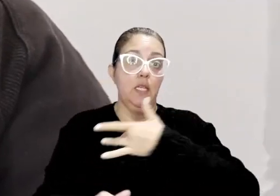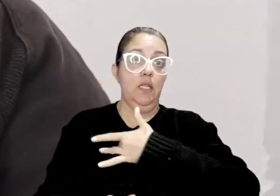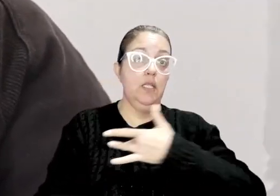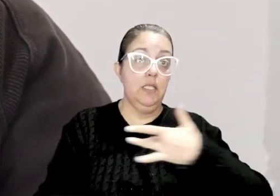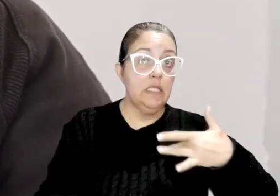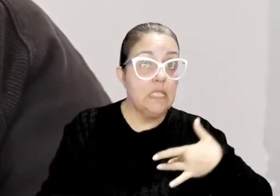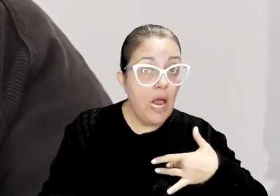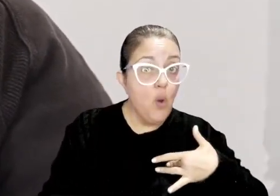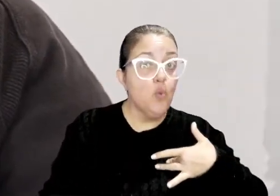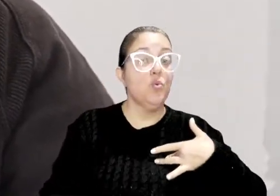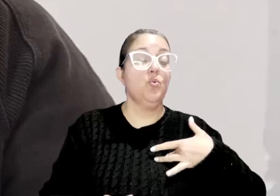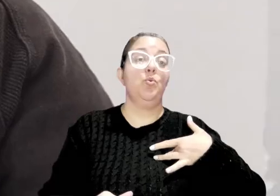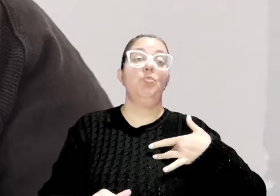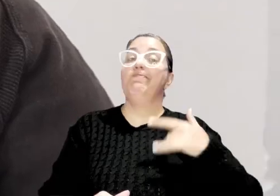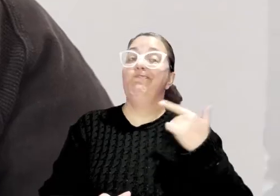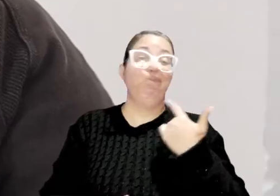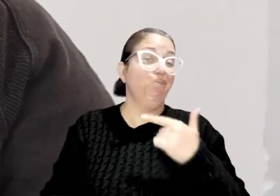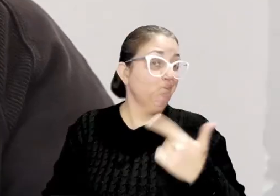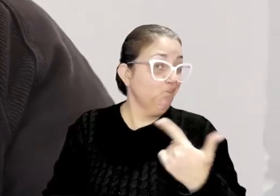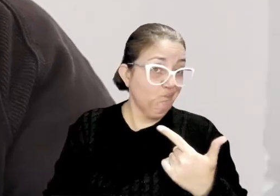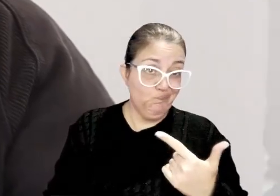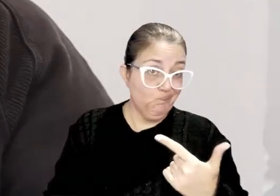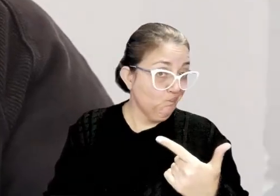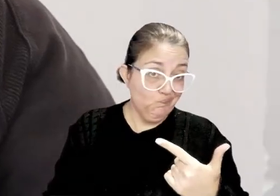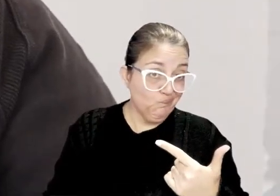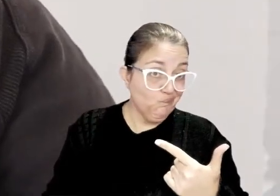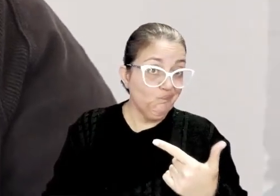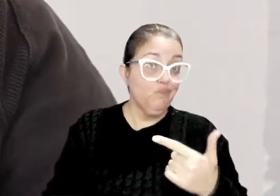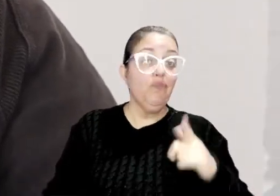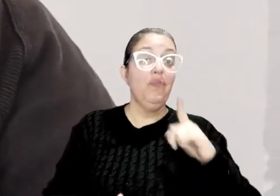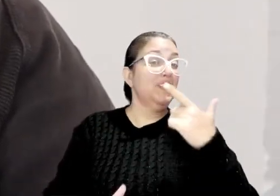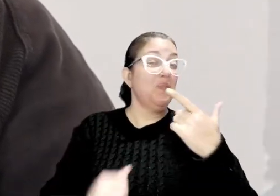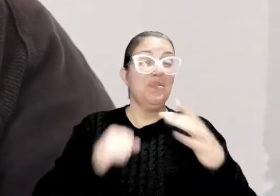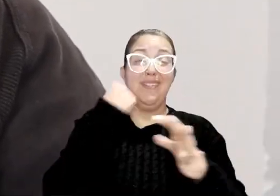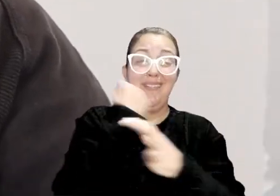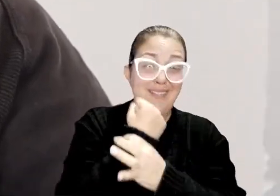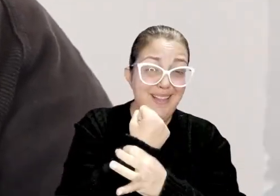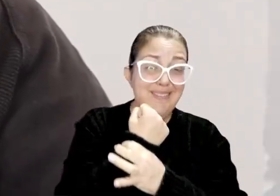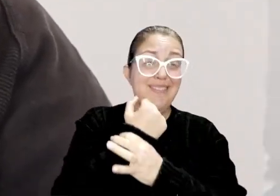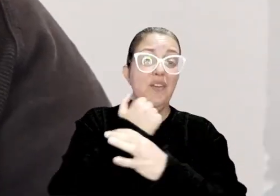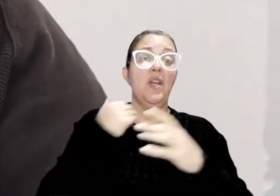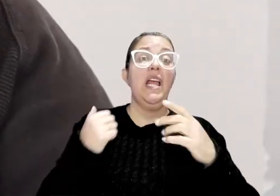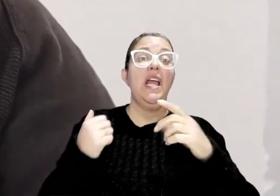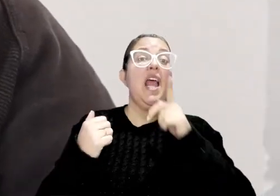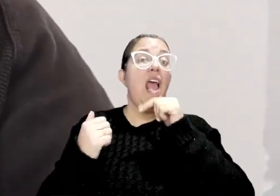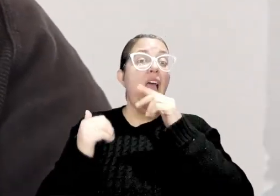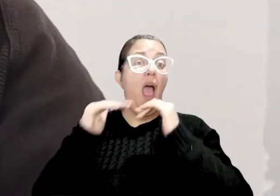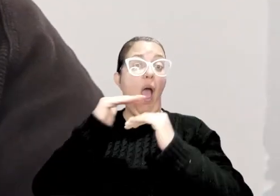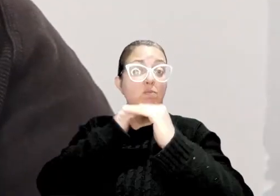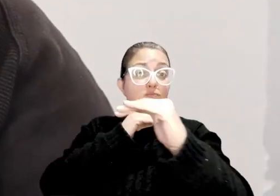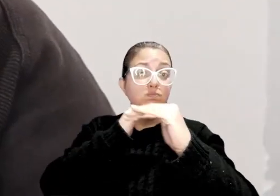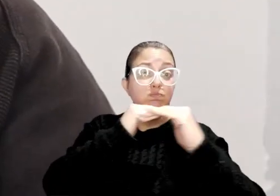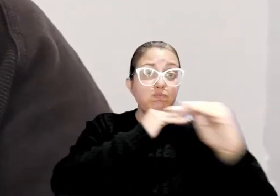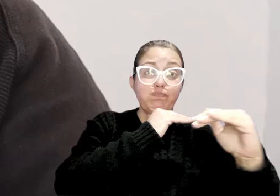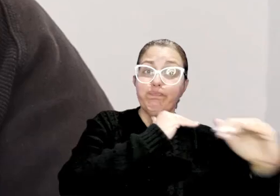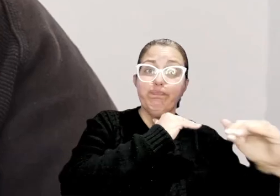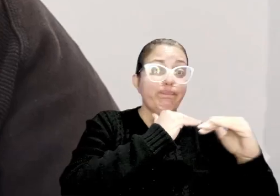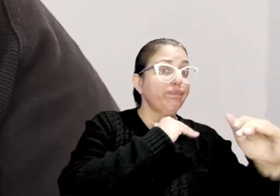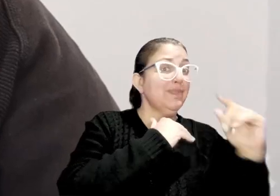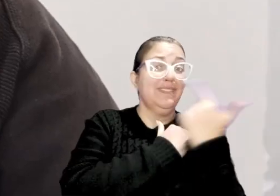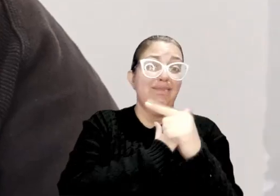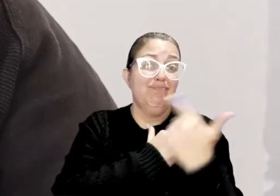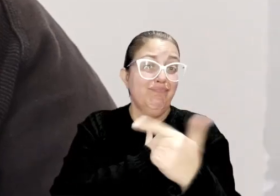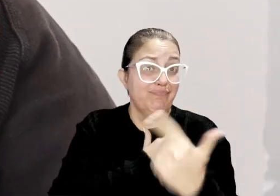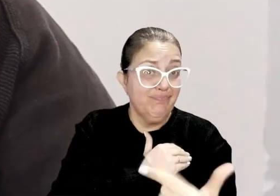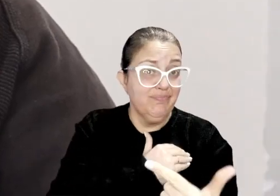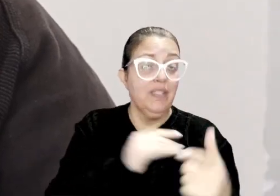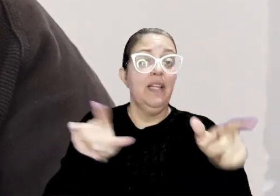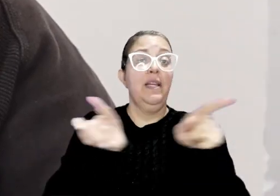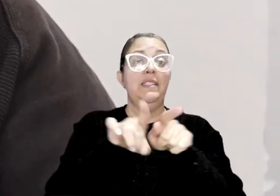tem segurança não tem sa básico e assim o royalty vem mas eu município também não não faz nada para